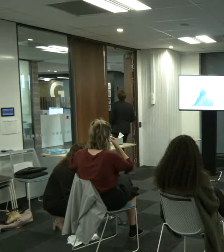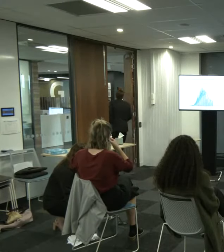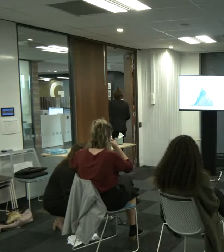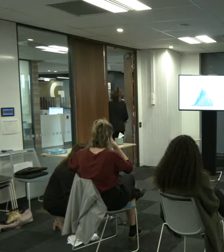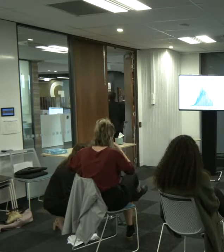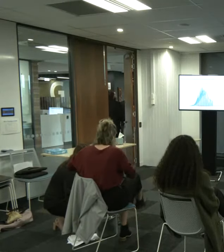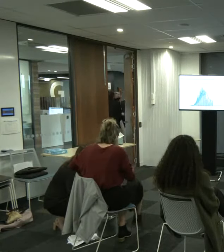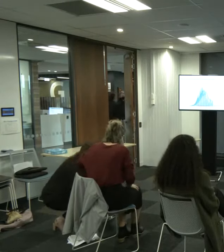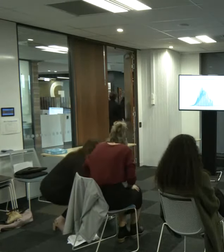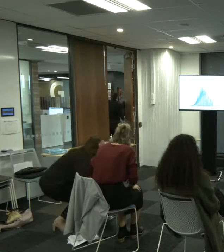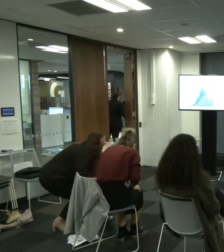Ai-Med